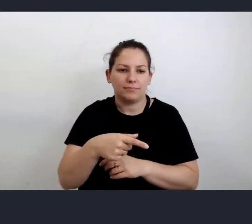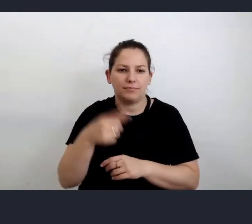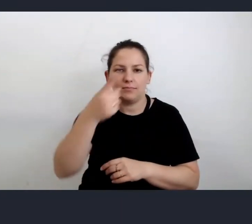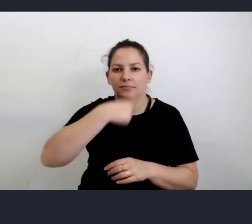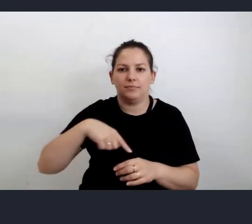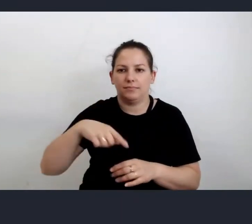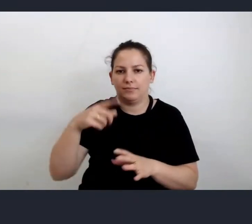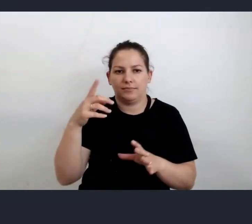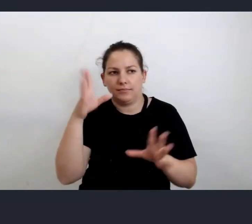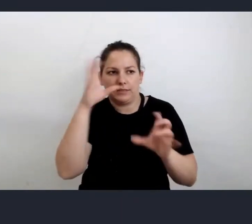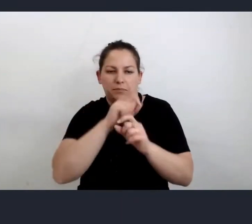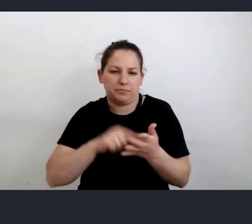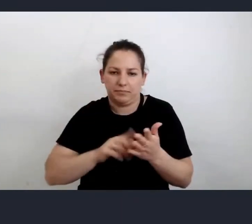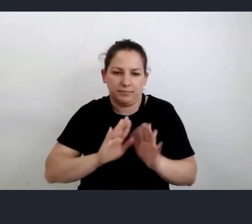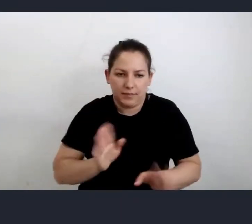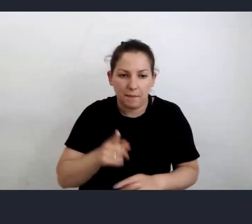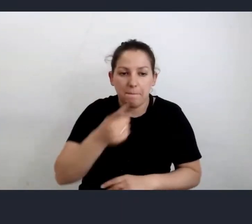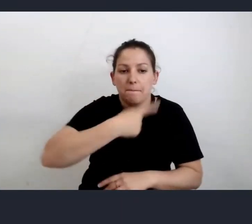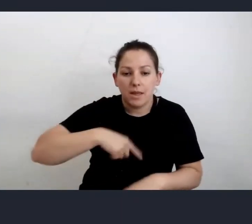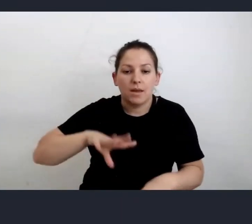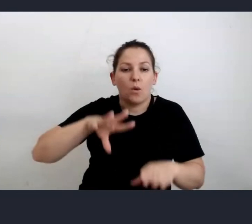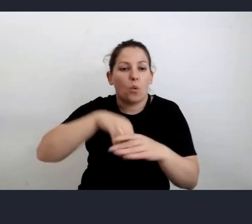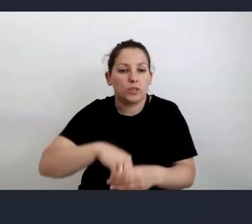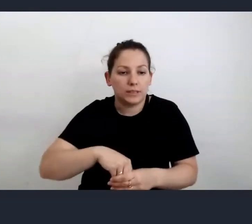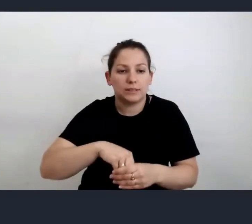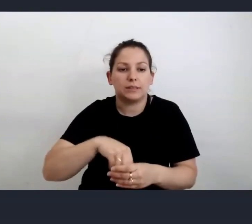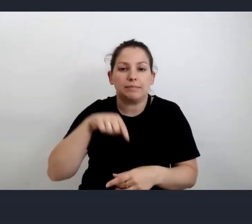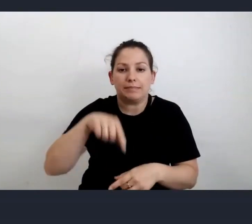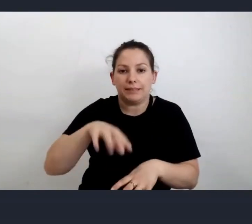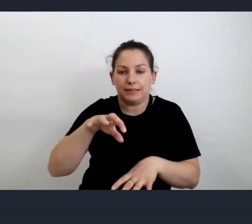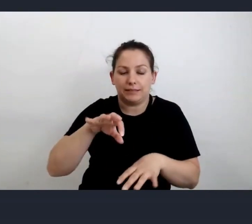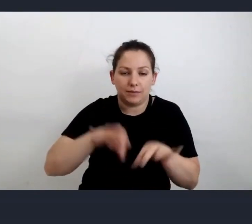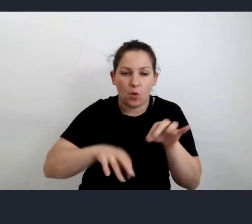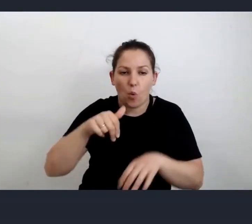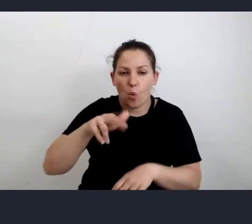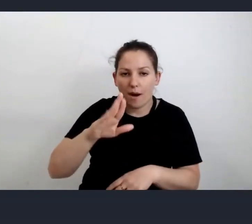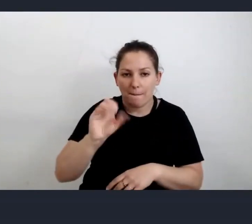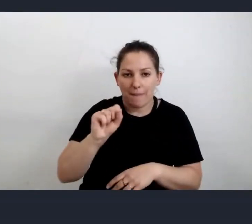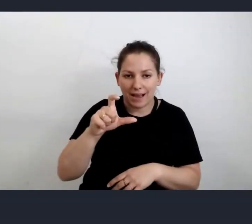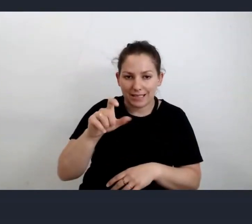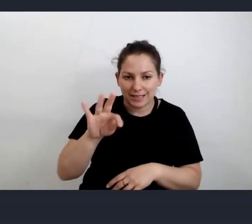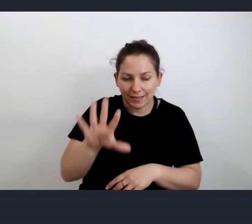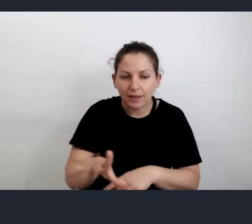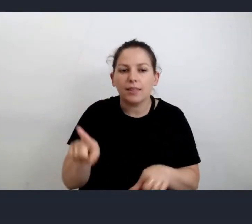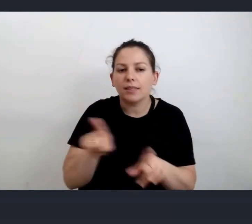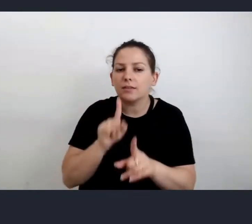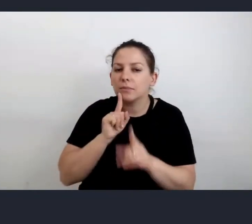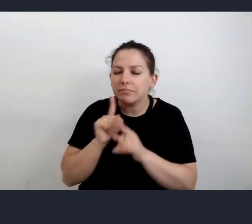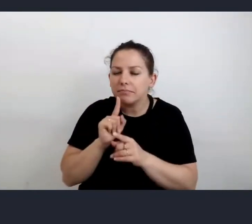My jako uczestnicy tej sesji URBACT-u też tutaj rozmawialiśmy w międzyczasie z panią burmistrz.